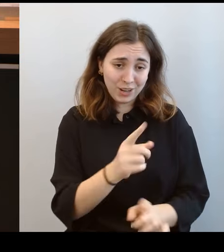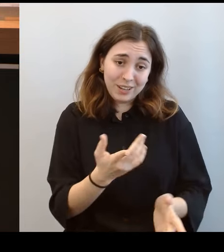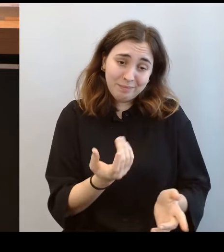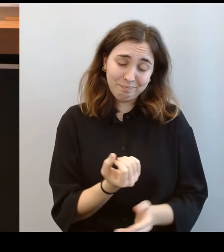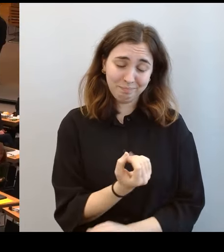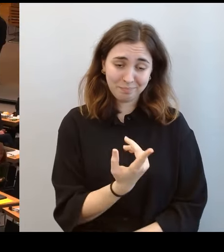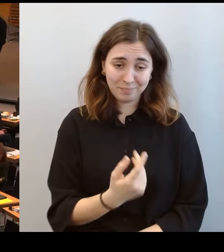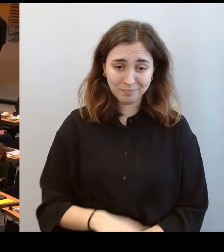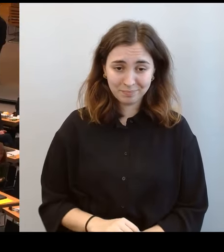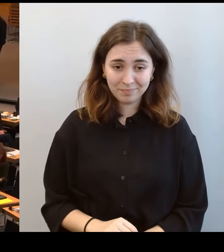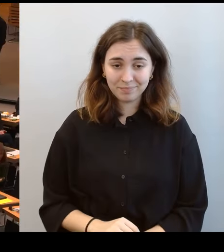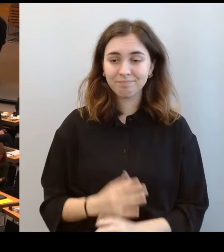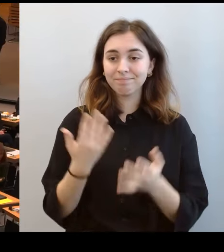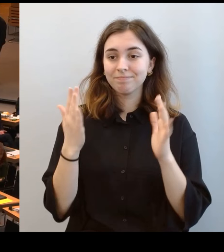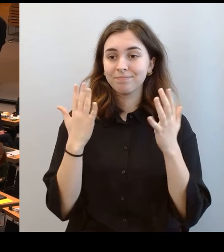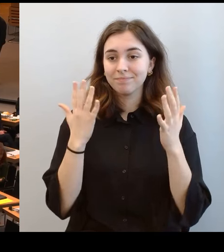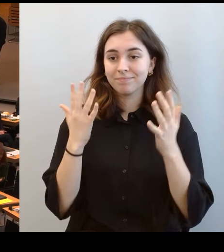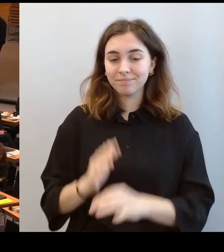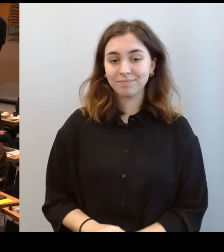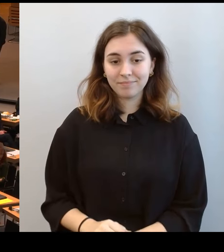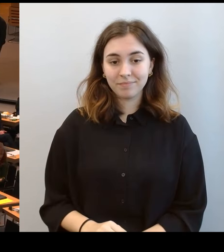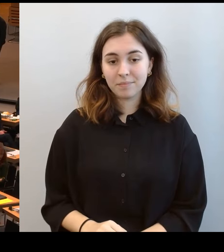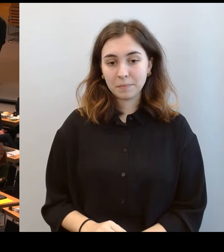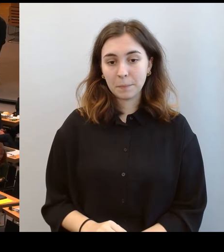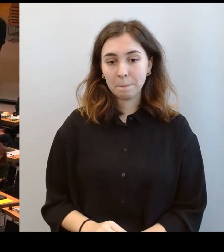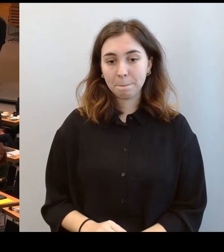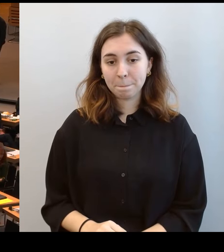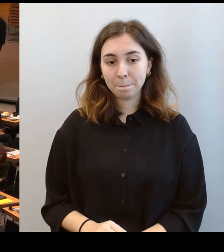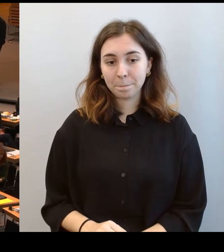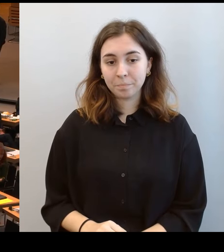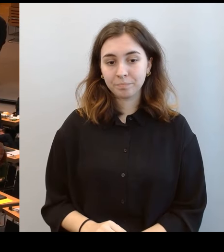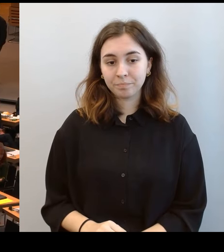Die Idee hinter den Sozialwohnungen und dem Wohnraumförderungsgesetz ist,